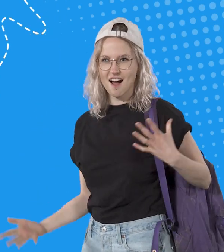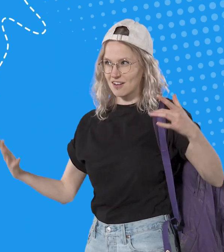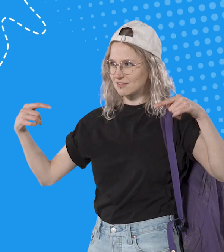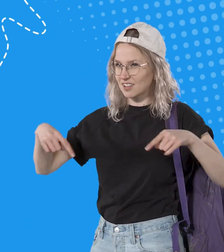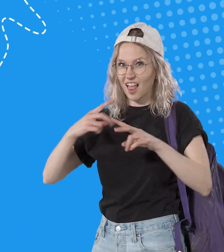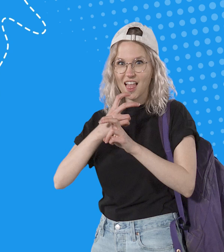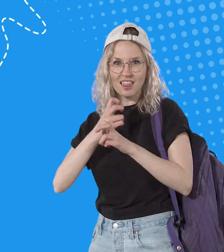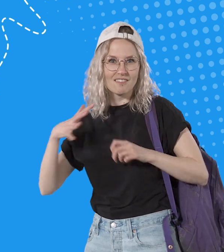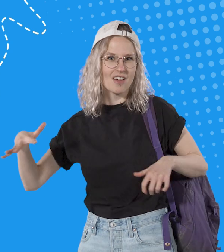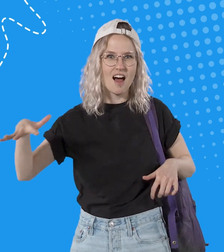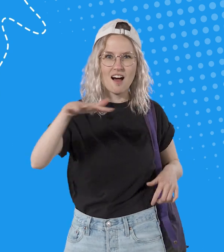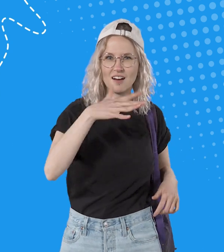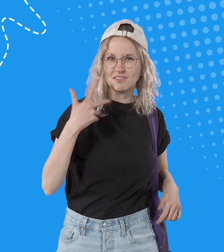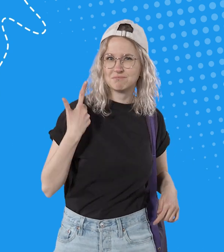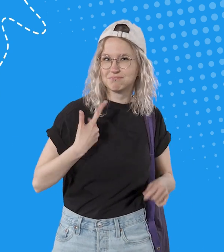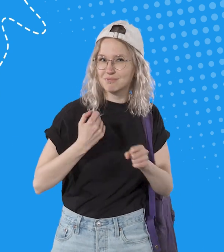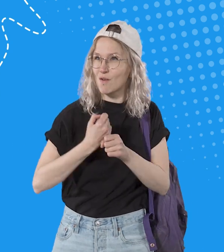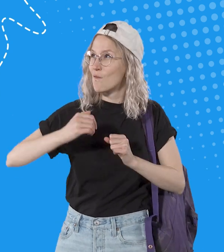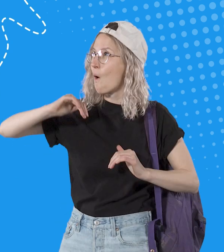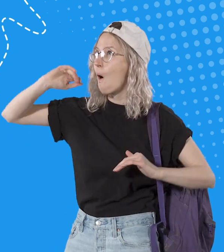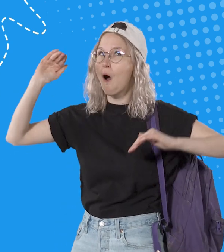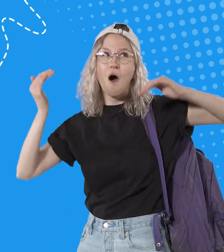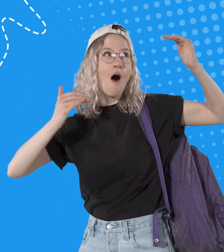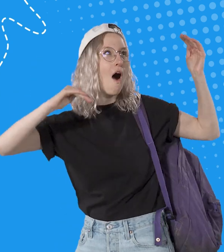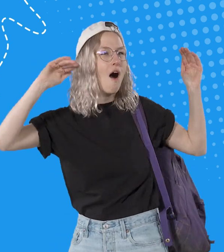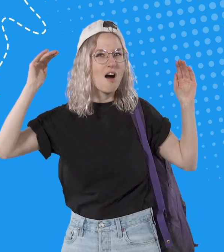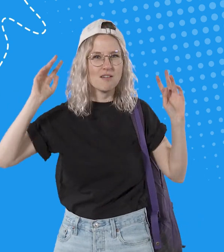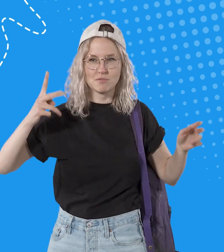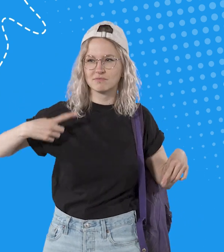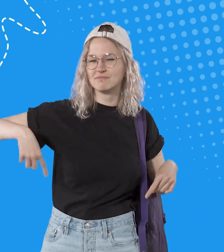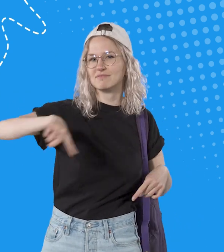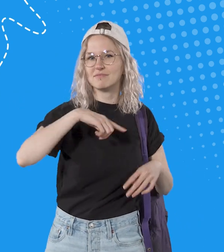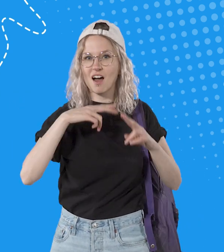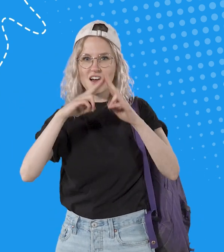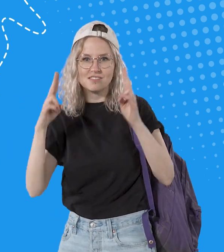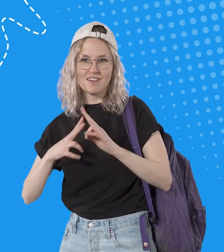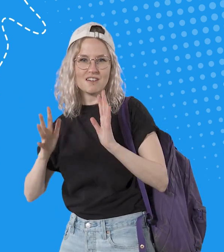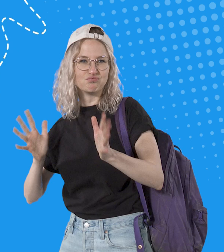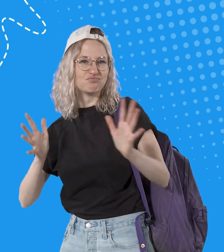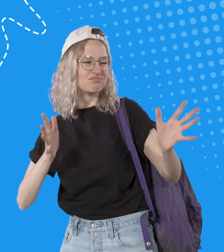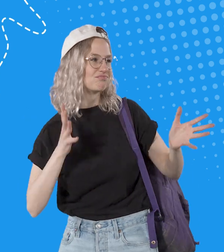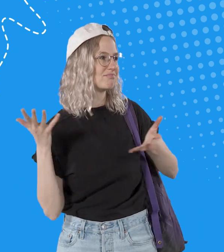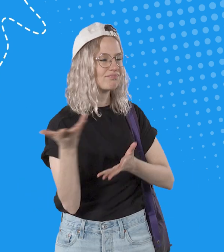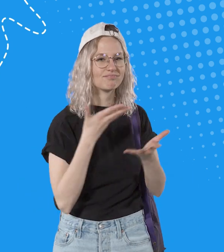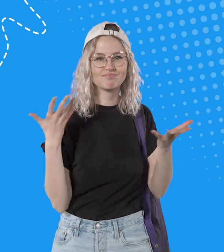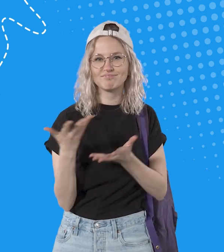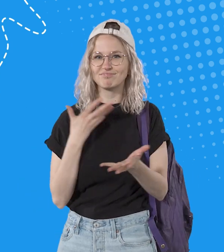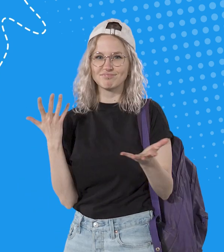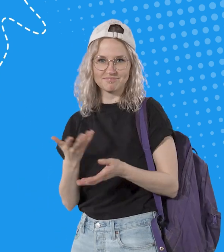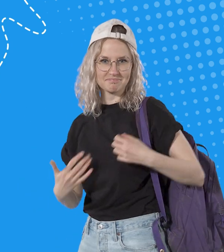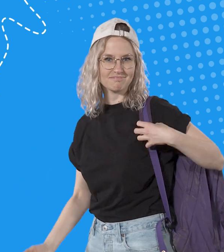Täällä Itävallassa on tosi upeita vuoria ja muutenkin aika kansainvälinen meininki!